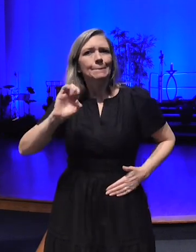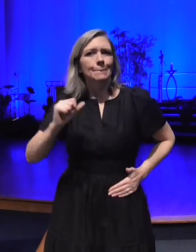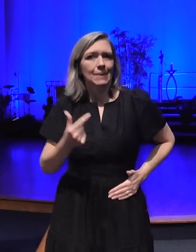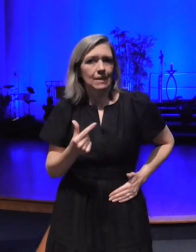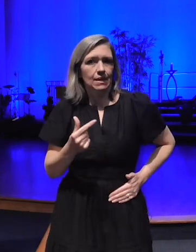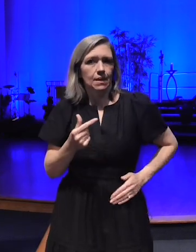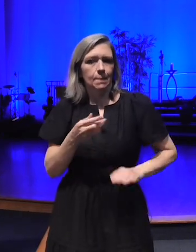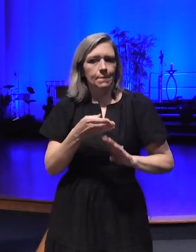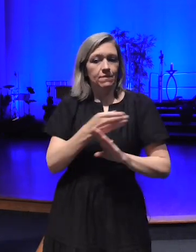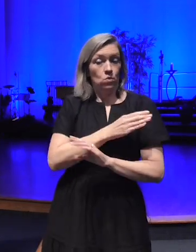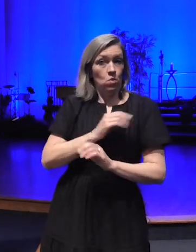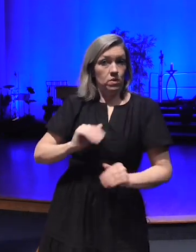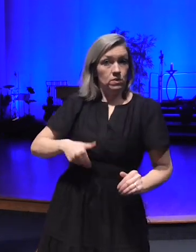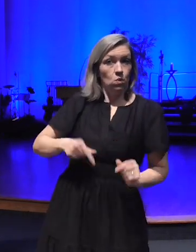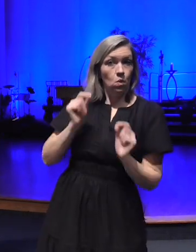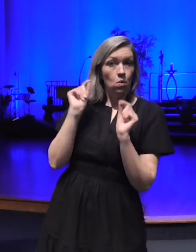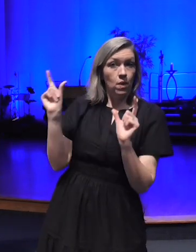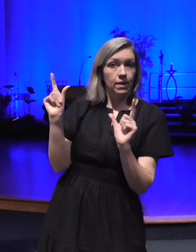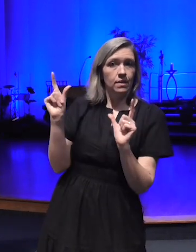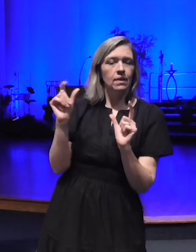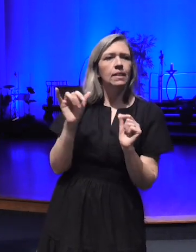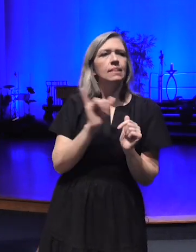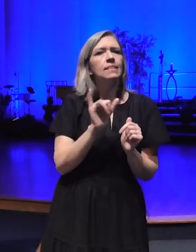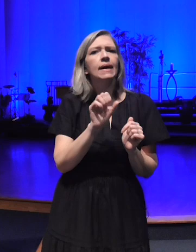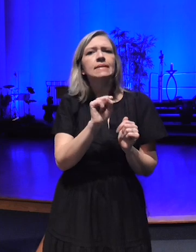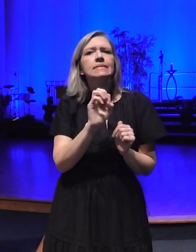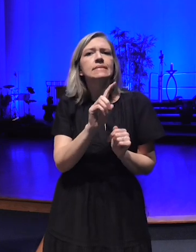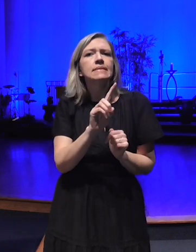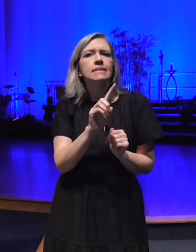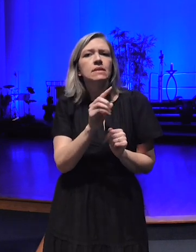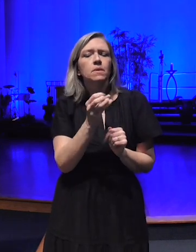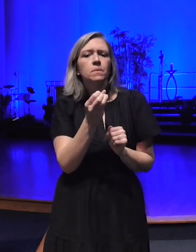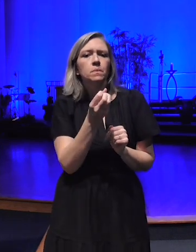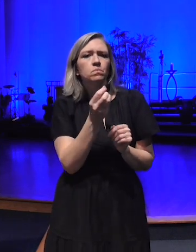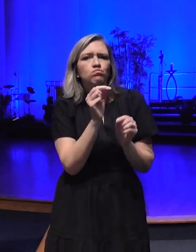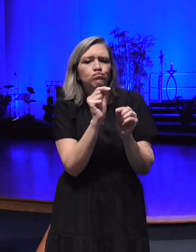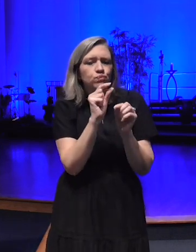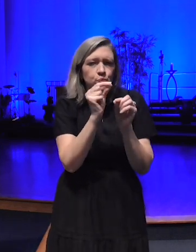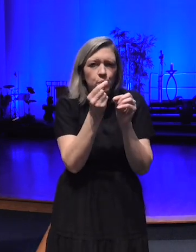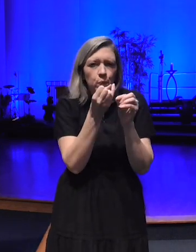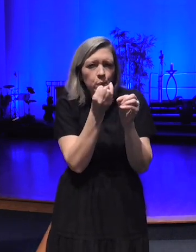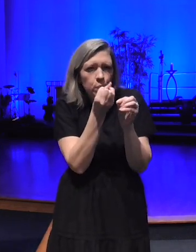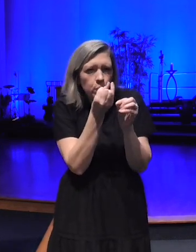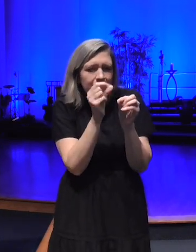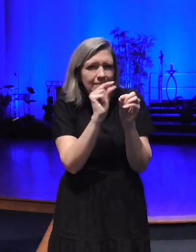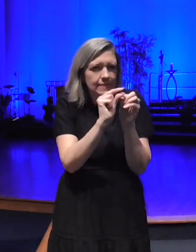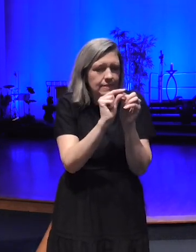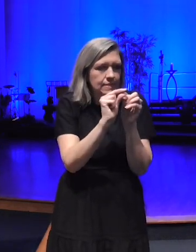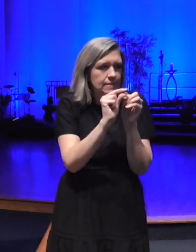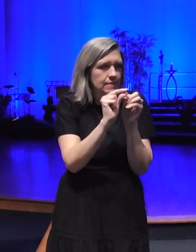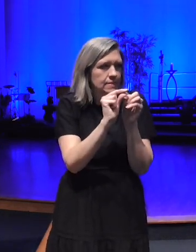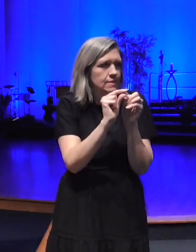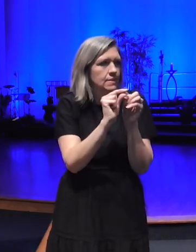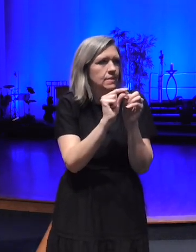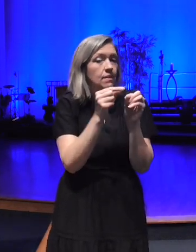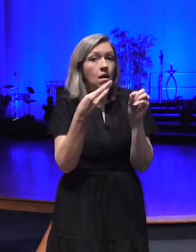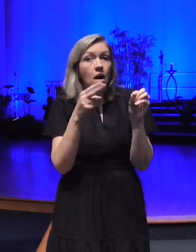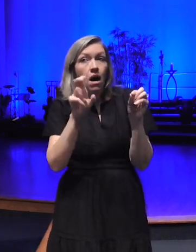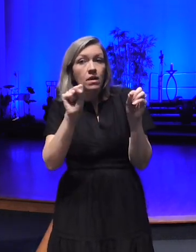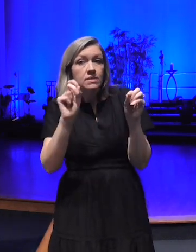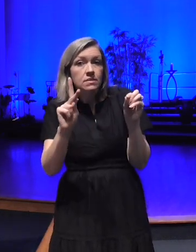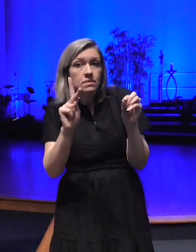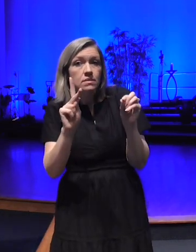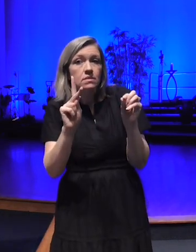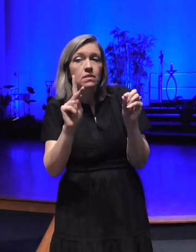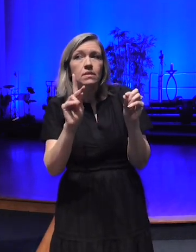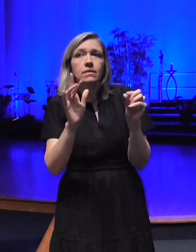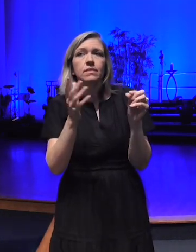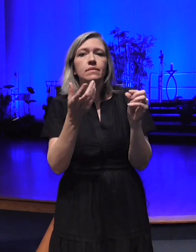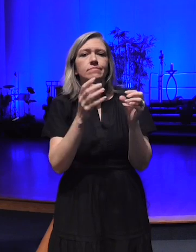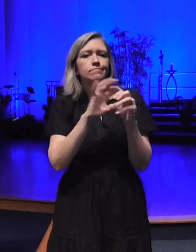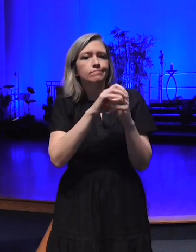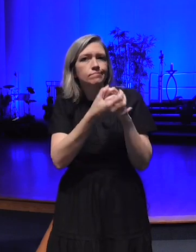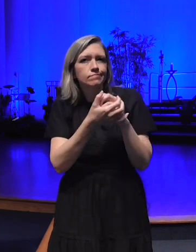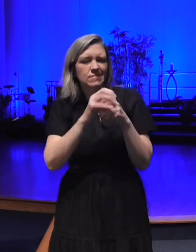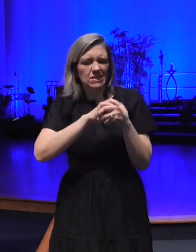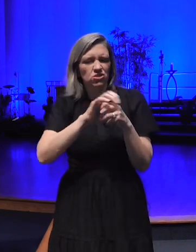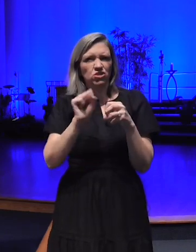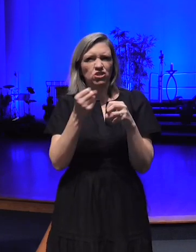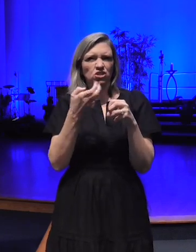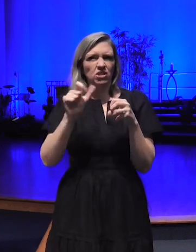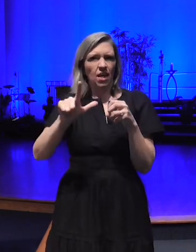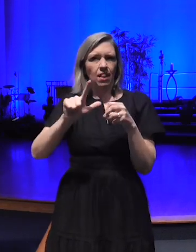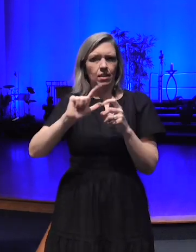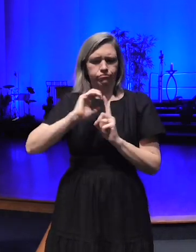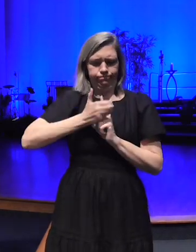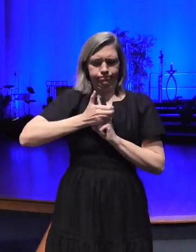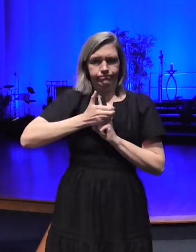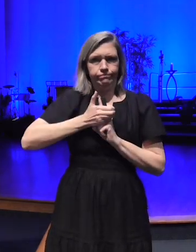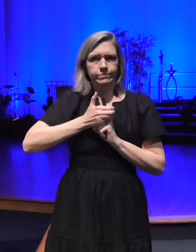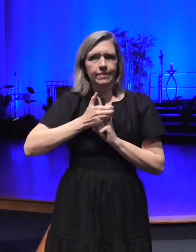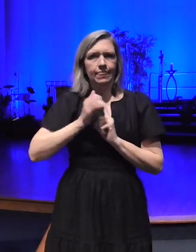como una semilla completamente cerrada y la cáscara y la cáscara que cubre la semilla representa